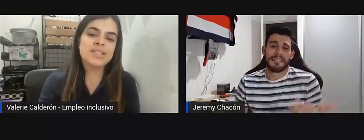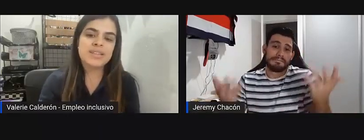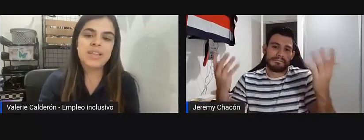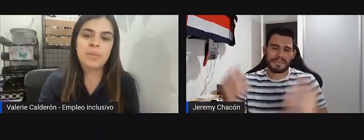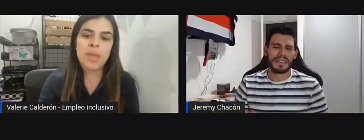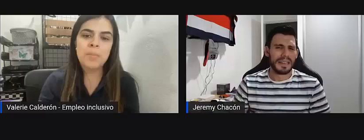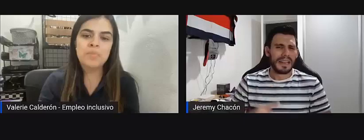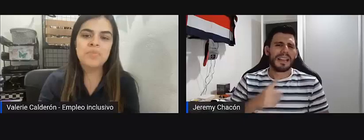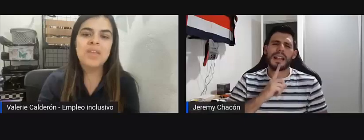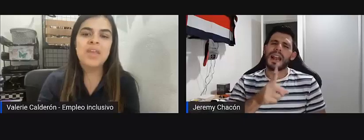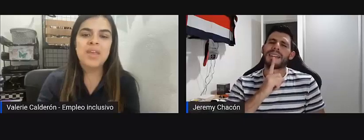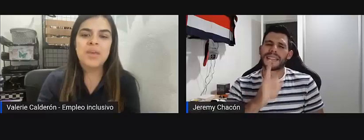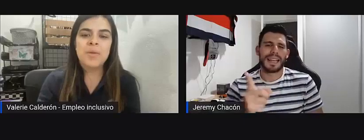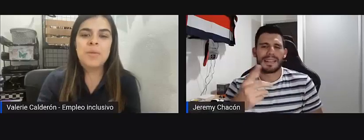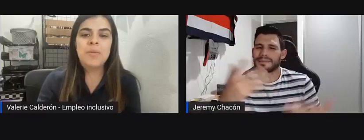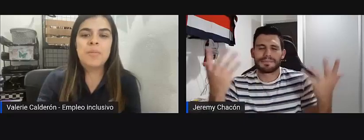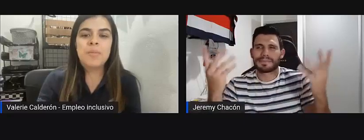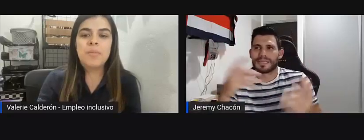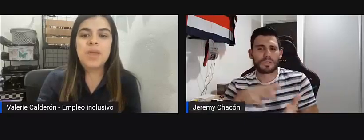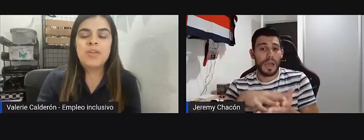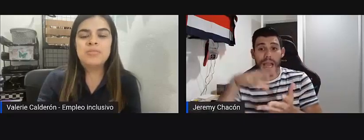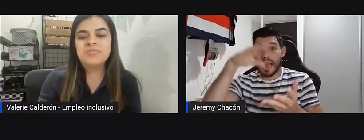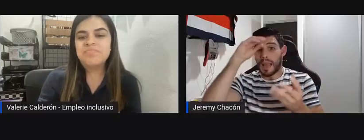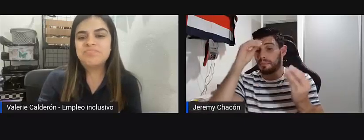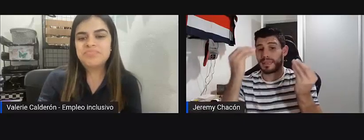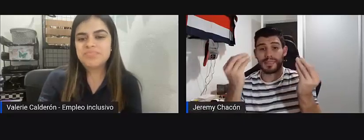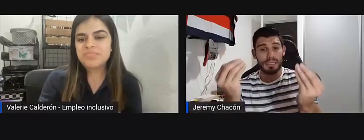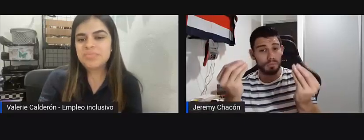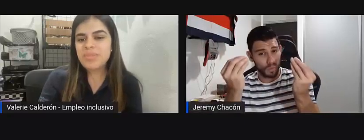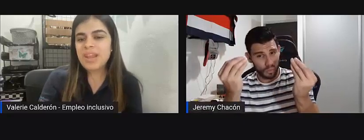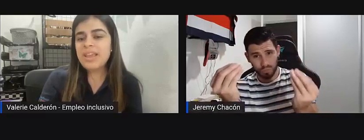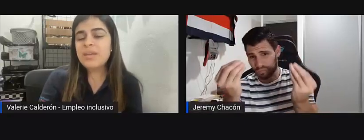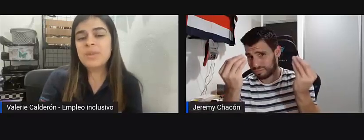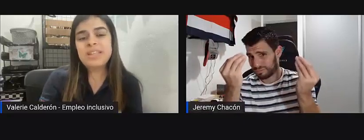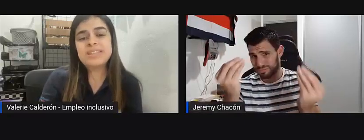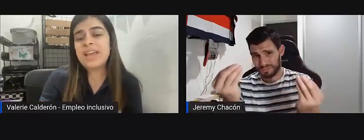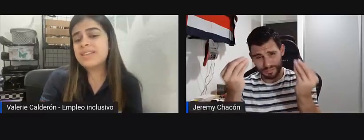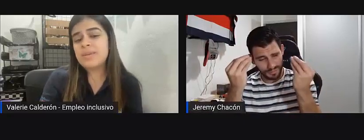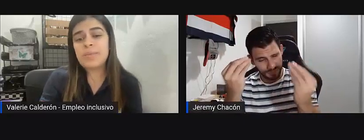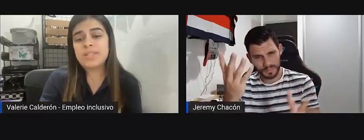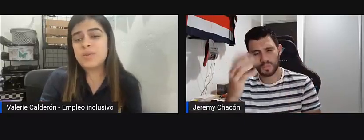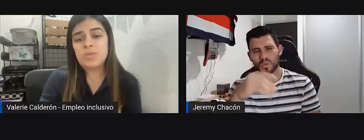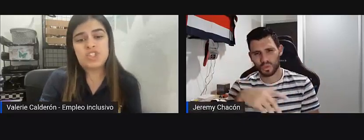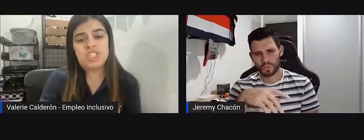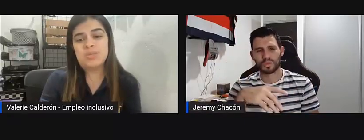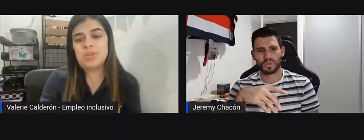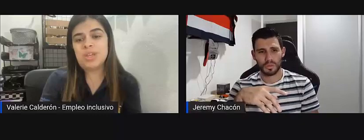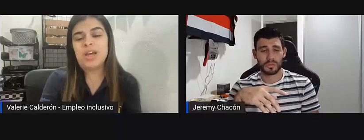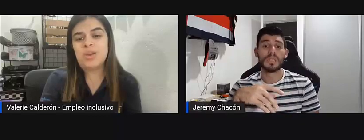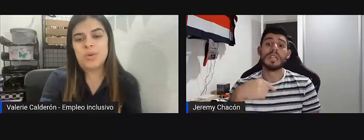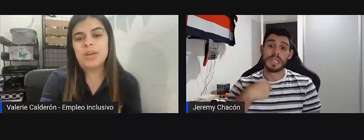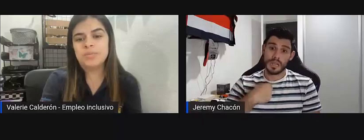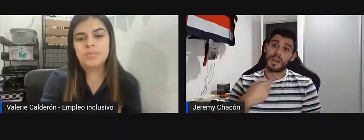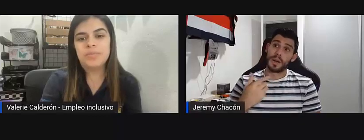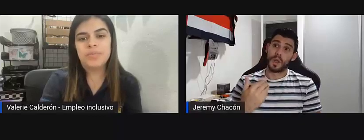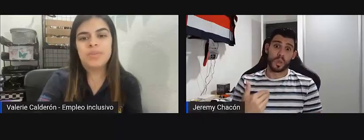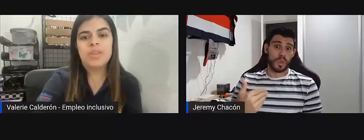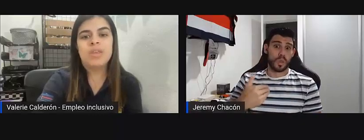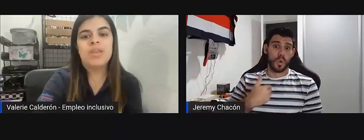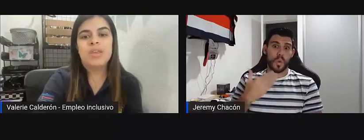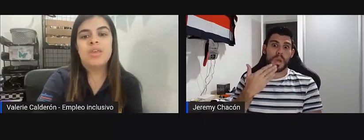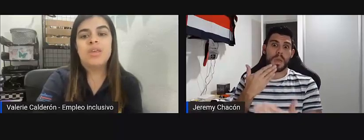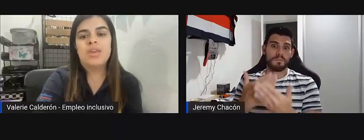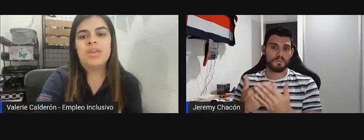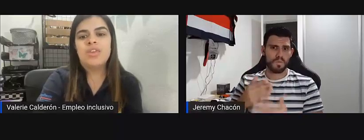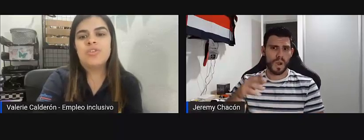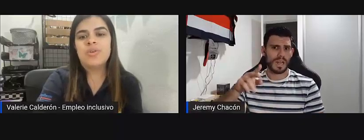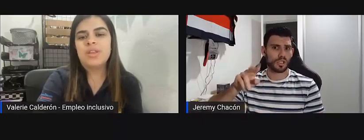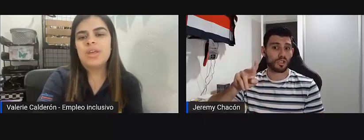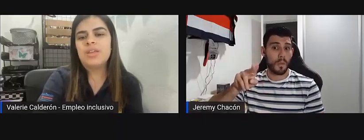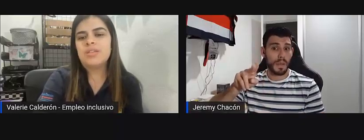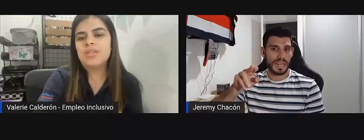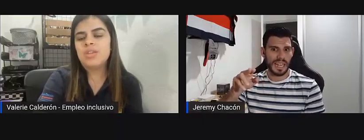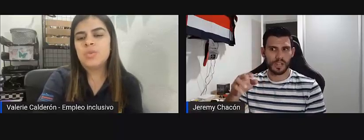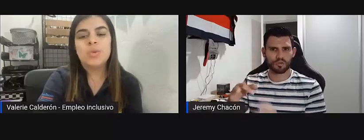hacían sentir bien pero el aprendizaje siempre ha sido muchísimo en cada lugar y yo verdad ni